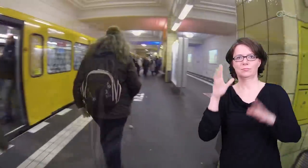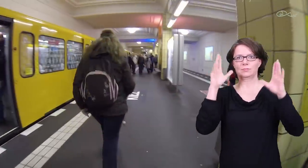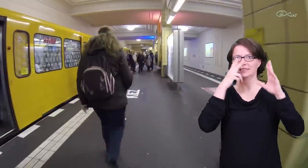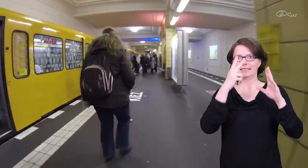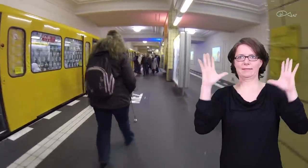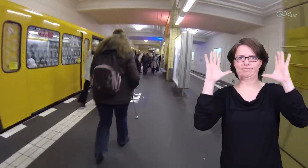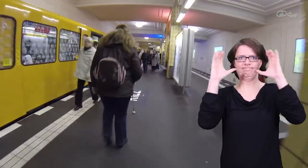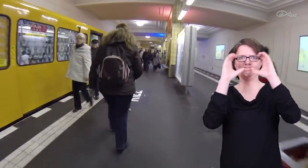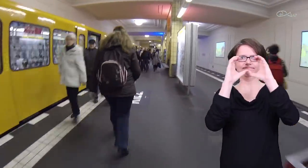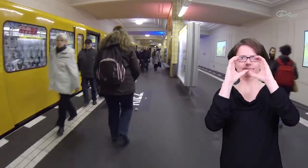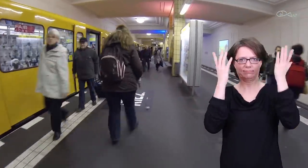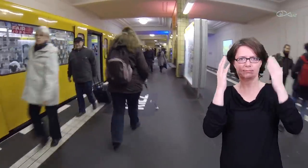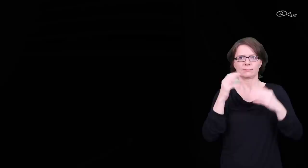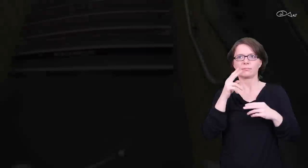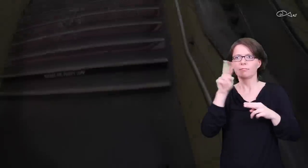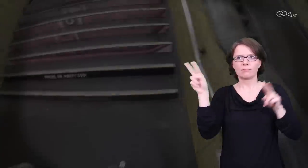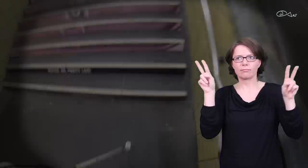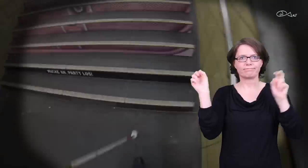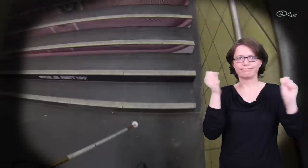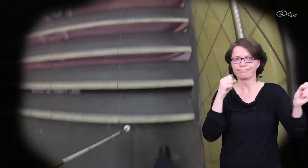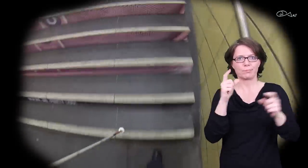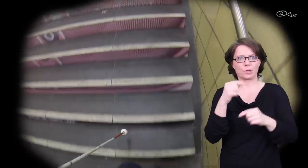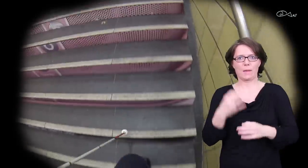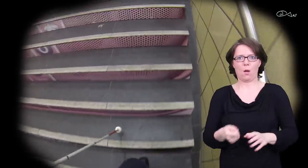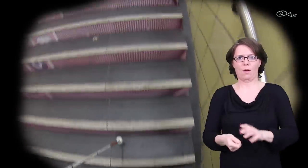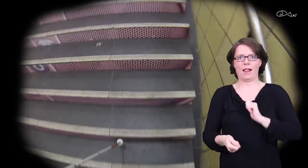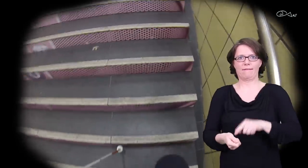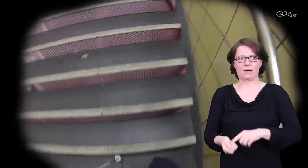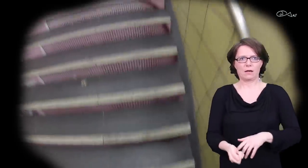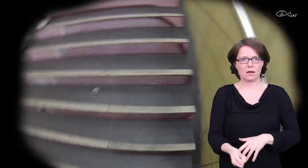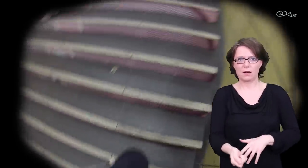Mit dem Stock findet sie ihren Weg. Ihr Blickfeld ist eingeschränkt. Der Stock hilft ihr sich zu orientieren.